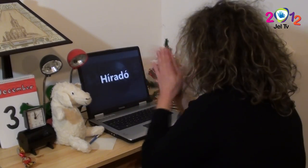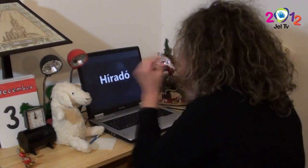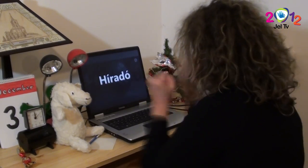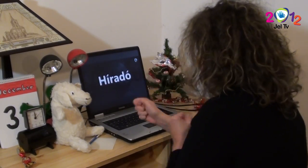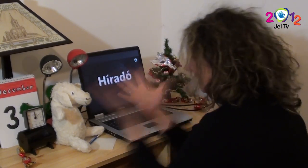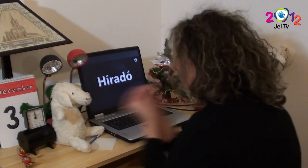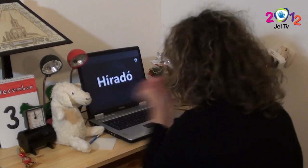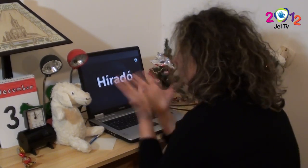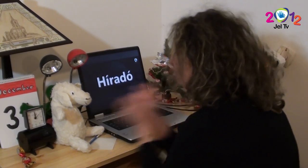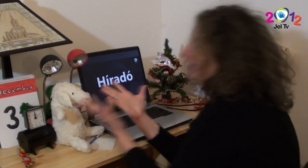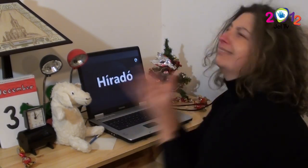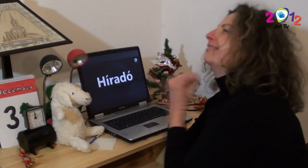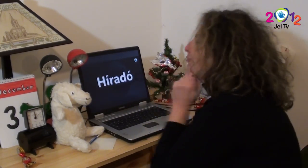Sikerült! Végre sikerült!